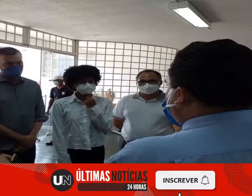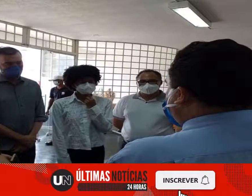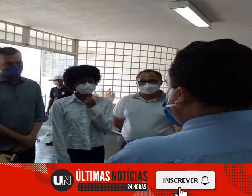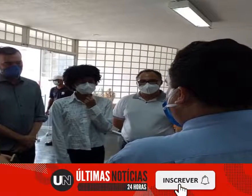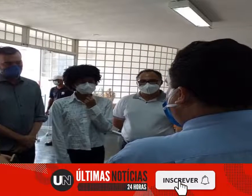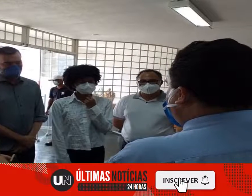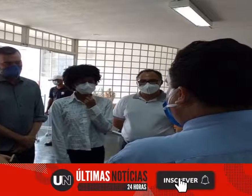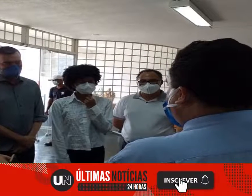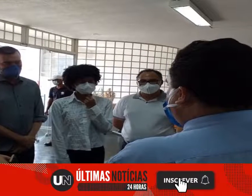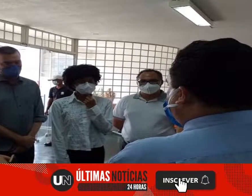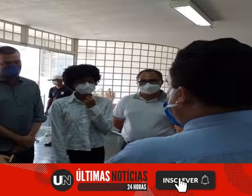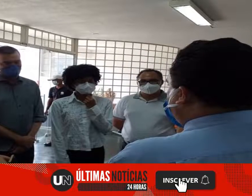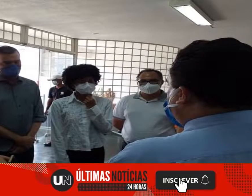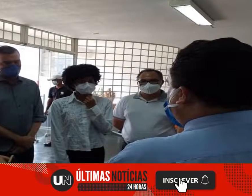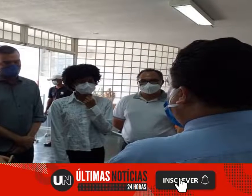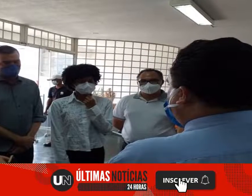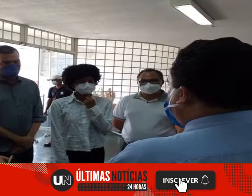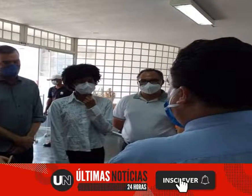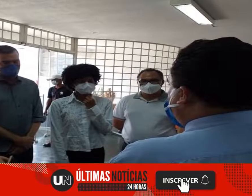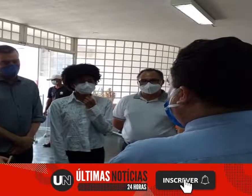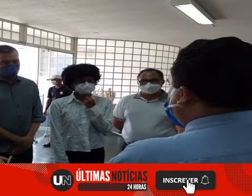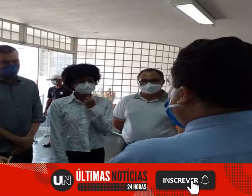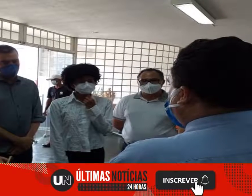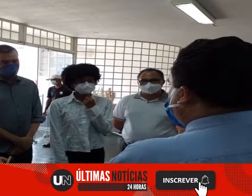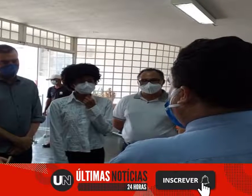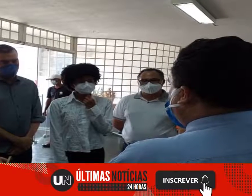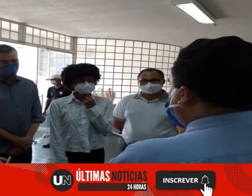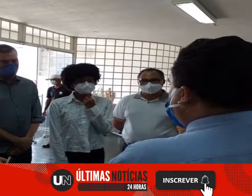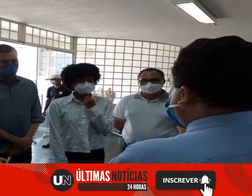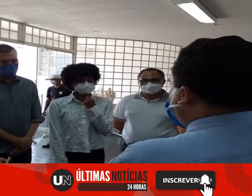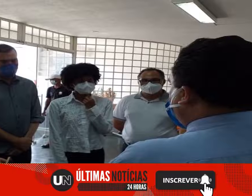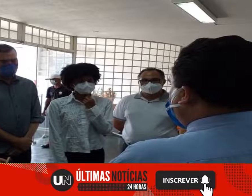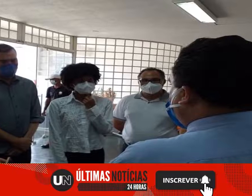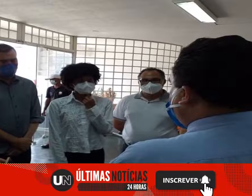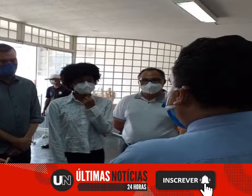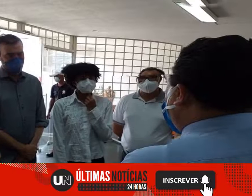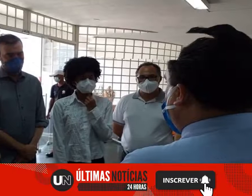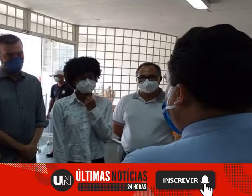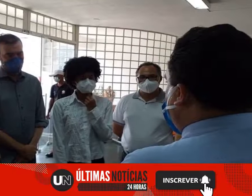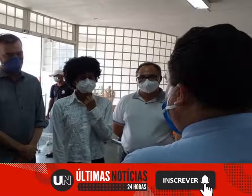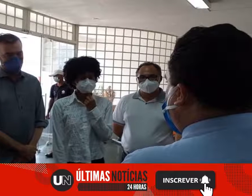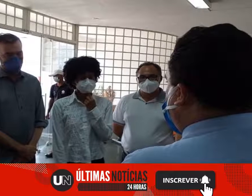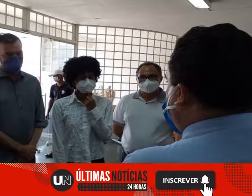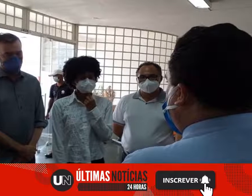na Câmara Municipal de Campinas (SP), a vereadora Paolla Miguel (PT) registrou um boletim de